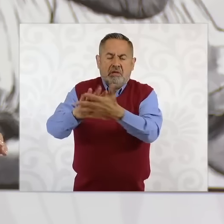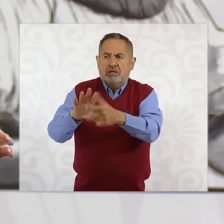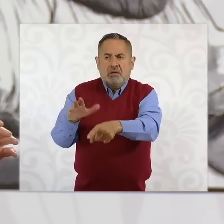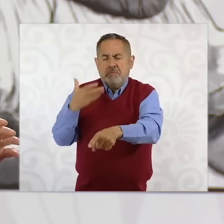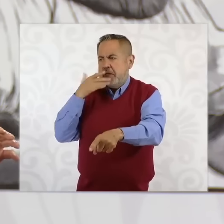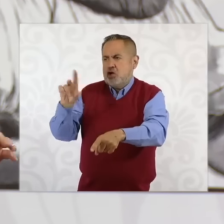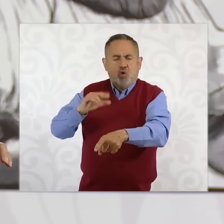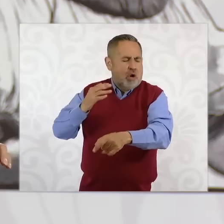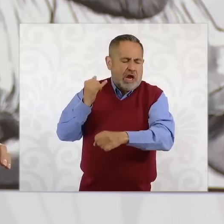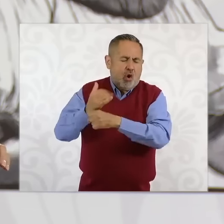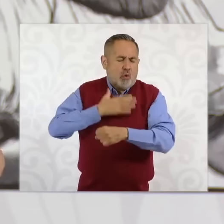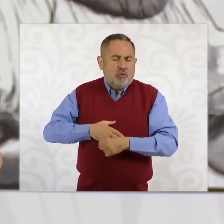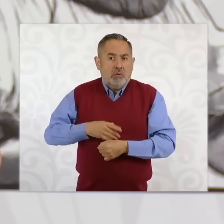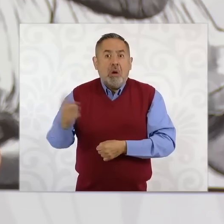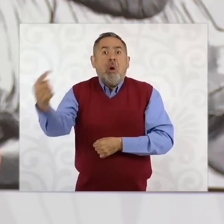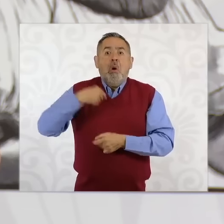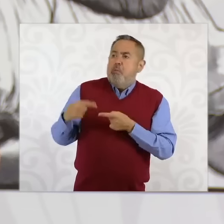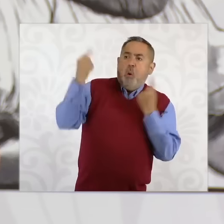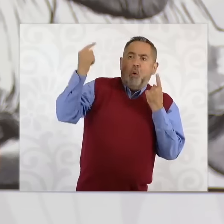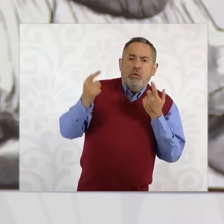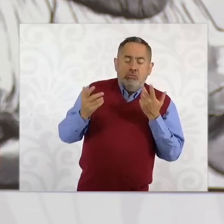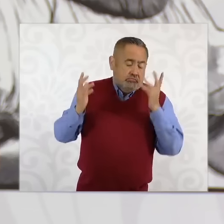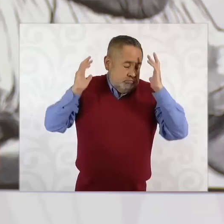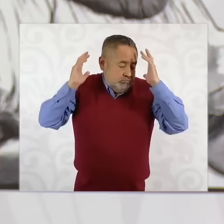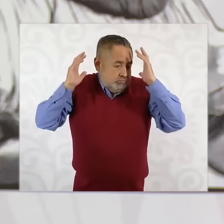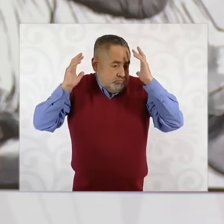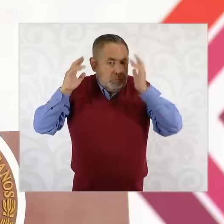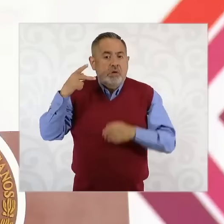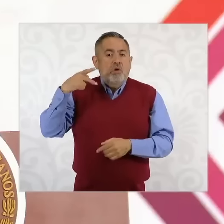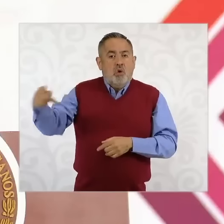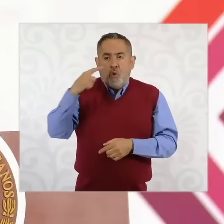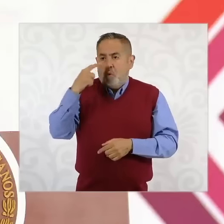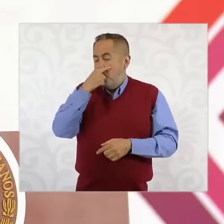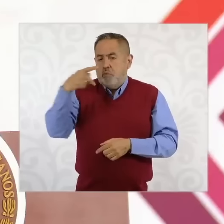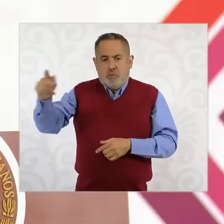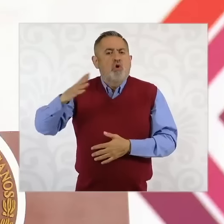ilegalmente, insistir nuestro punto de vista. Ese punto de vista es nuestro punto de vista